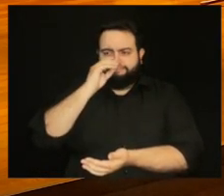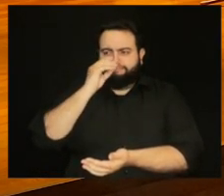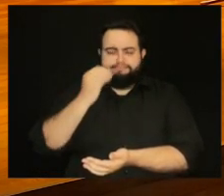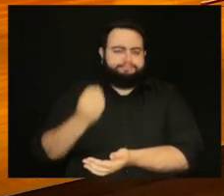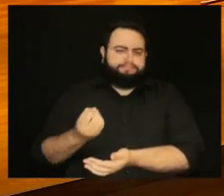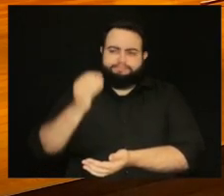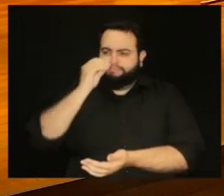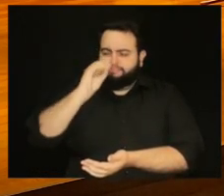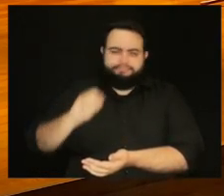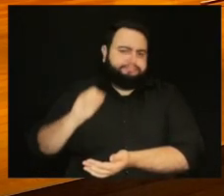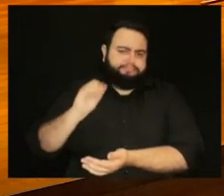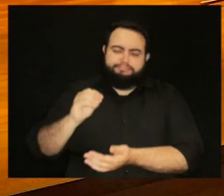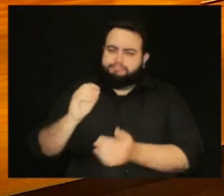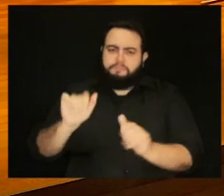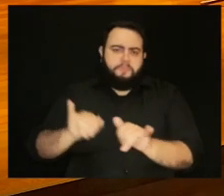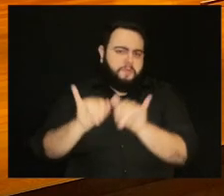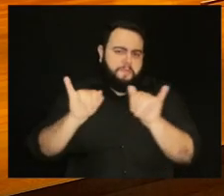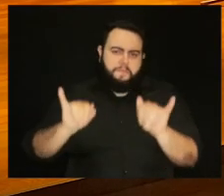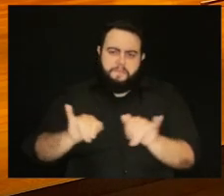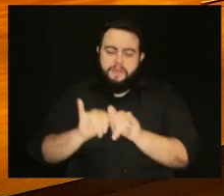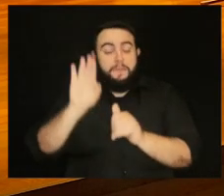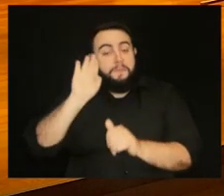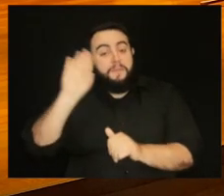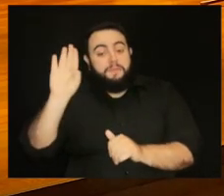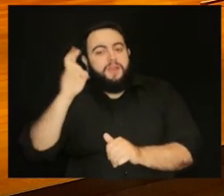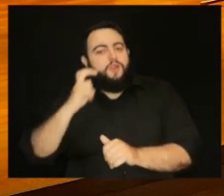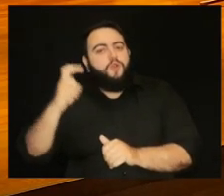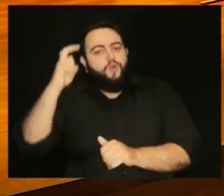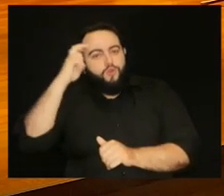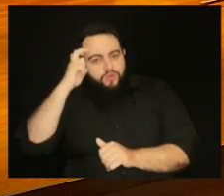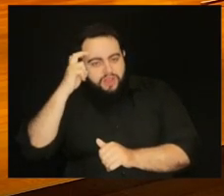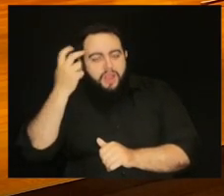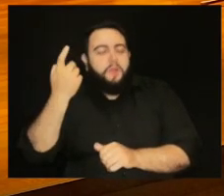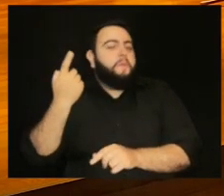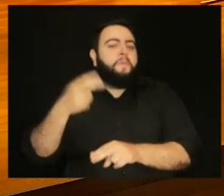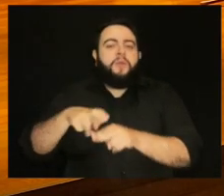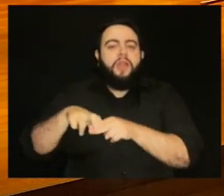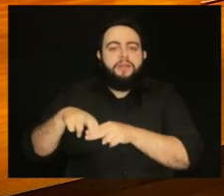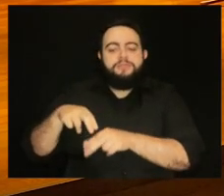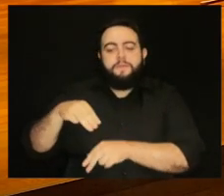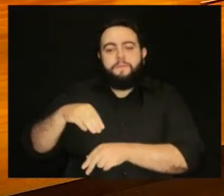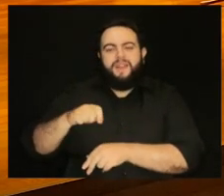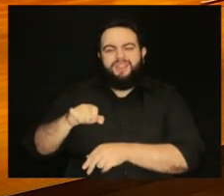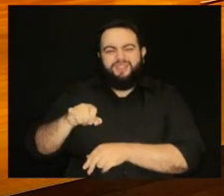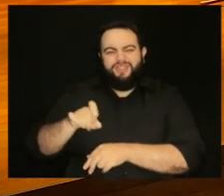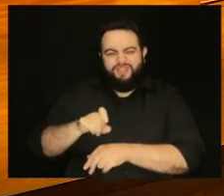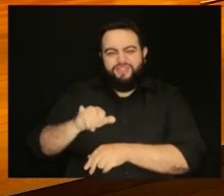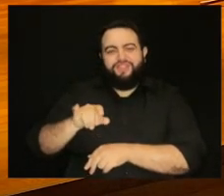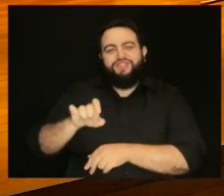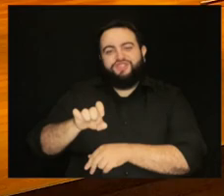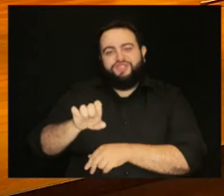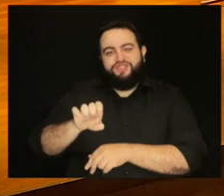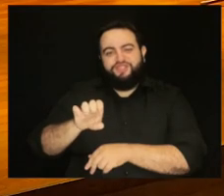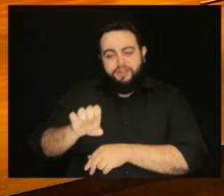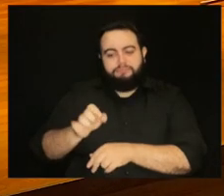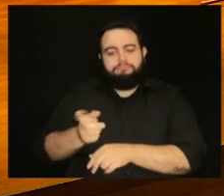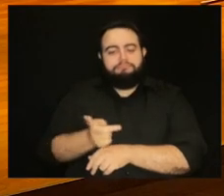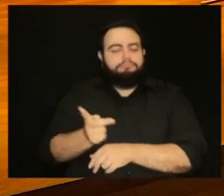que uma pessoa dançando vaneira "maxixe", porque o maxixe e a vaneira vem do mesmo lugar, a pulsação